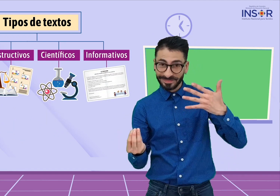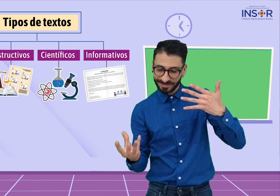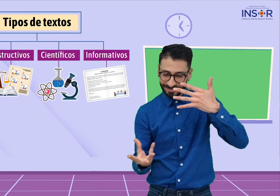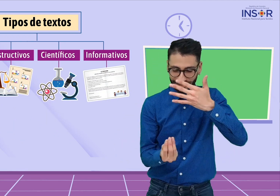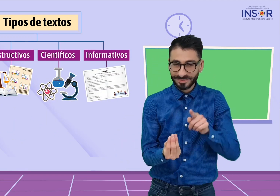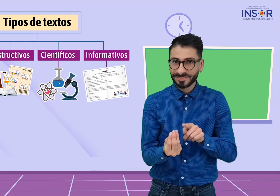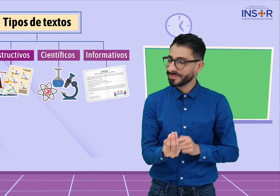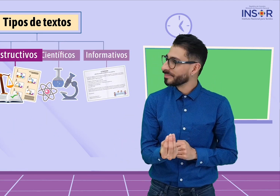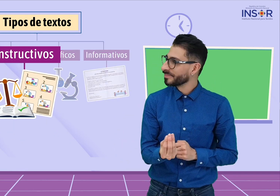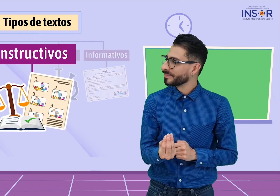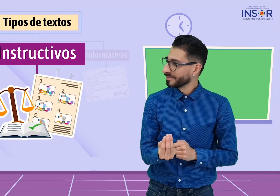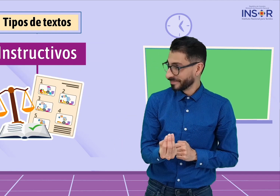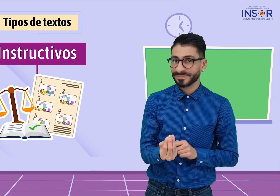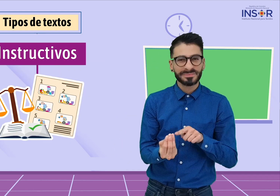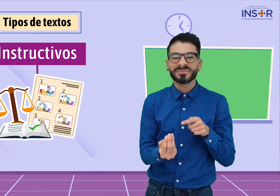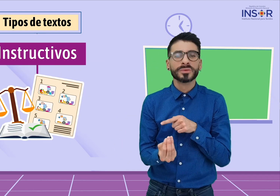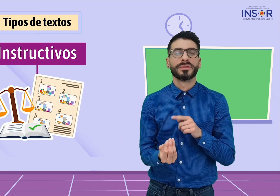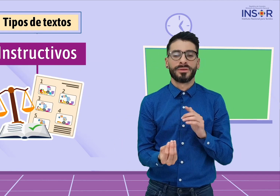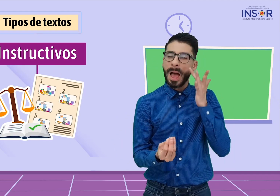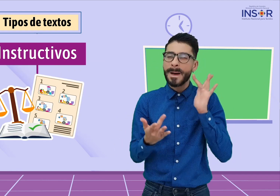El segundo tipo de texto son los instructivos.